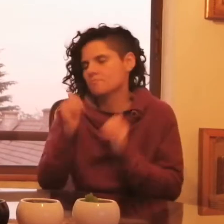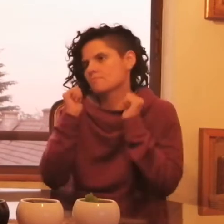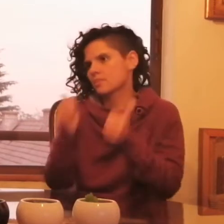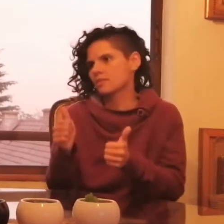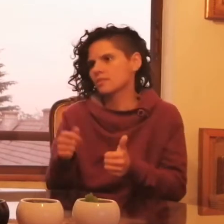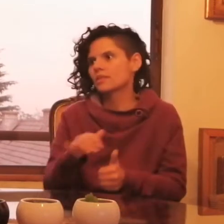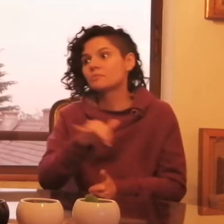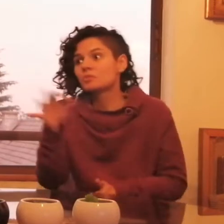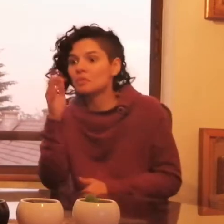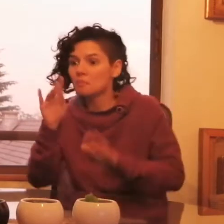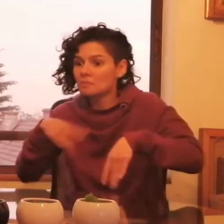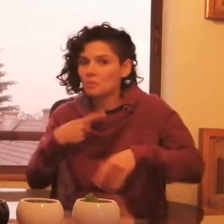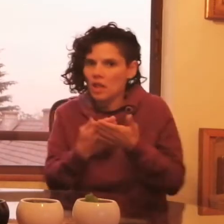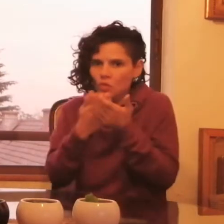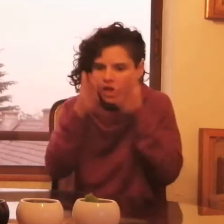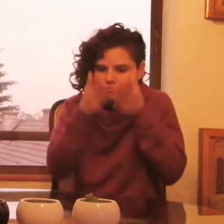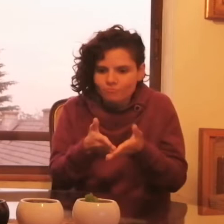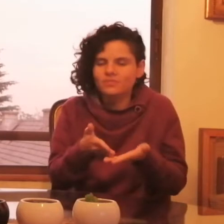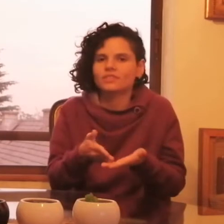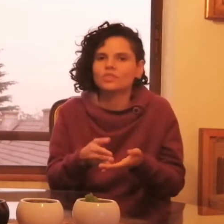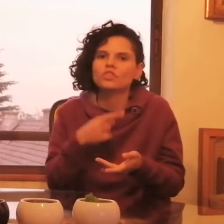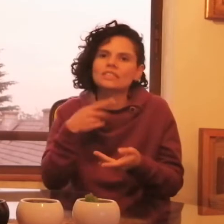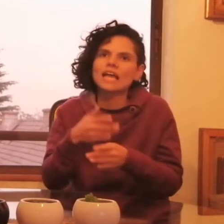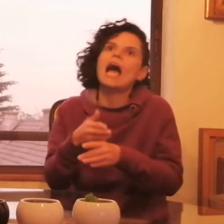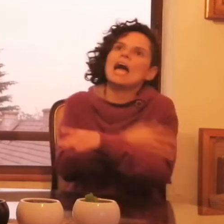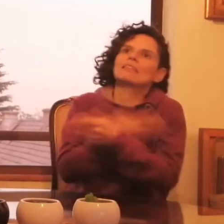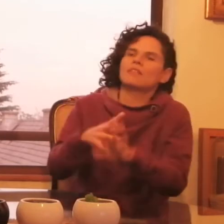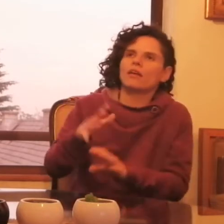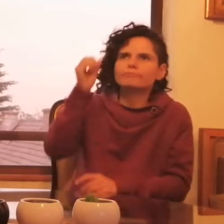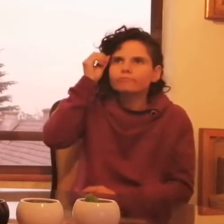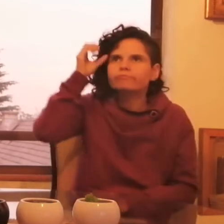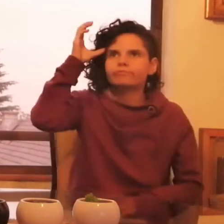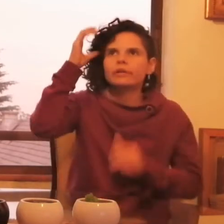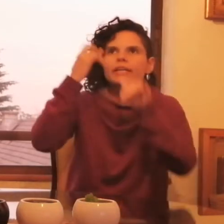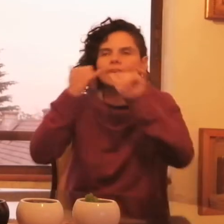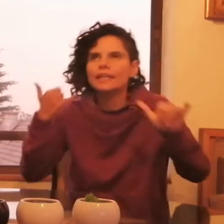claro - venías con el conocimiento previo de la ingeniería anterior pero también es un